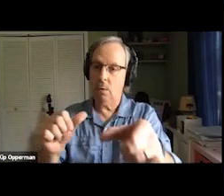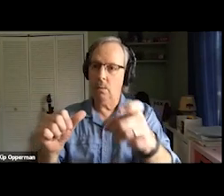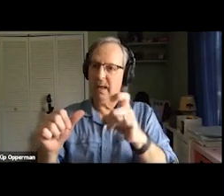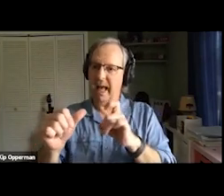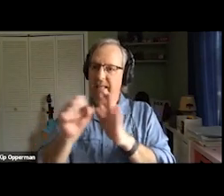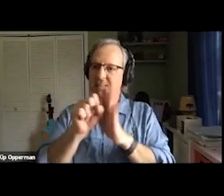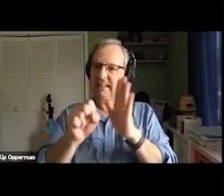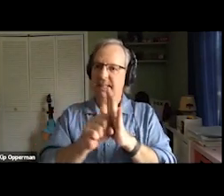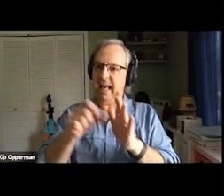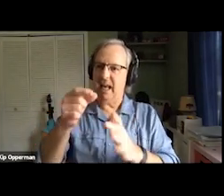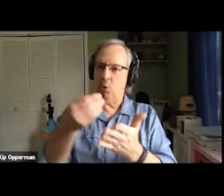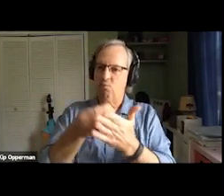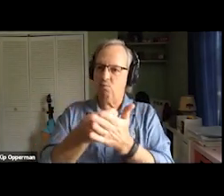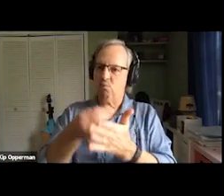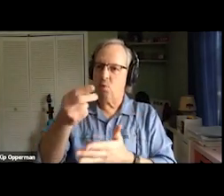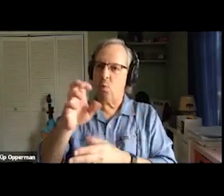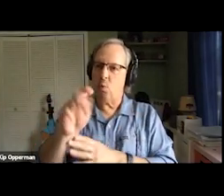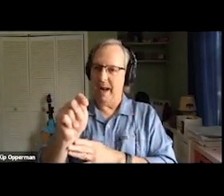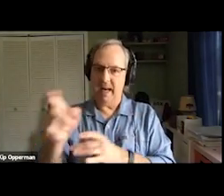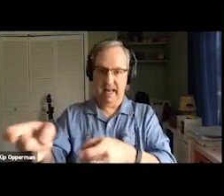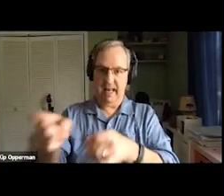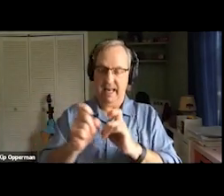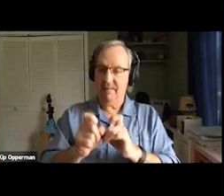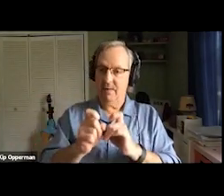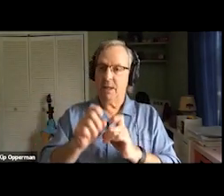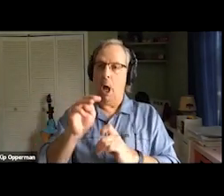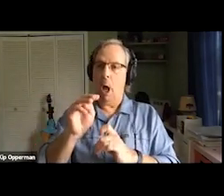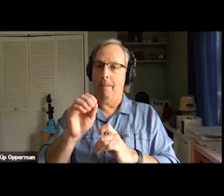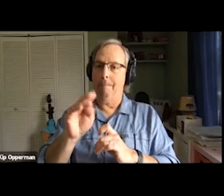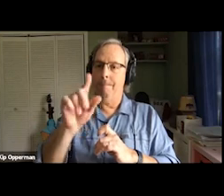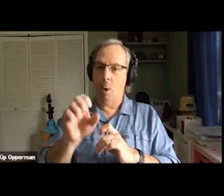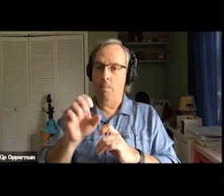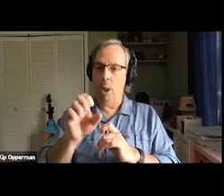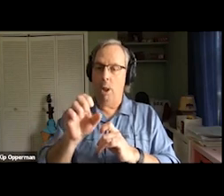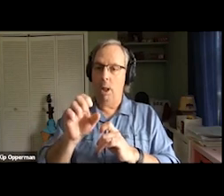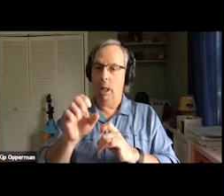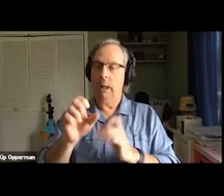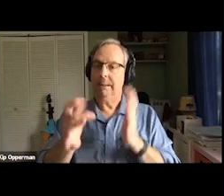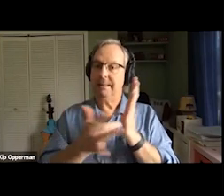que nos brindó capacidades de tecnología móvil con mochilas para telemedicina,